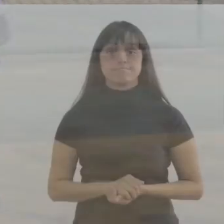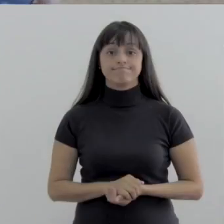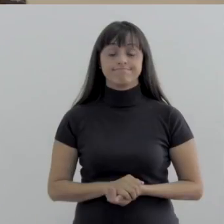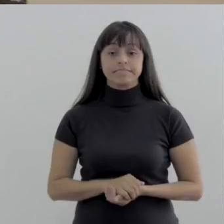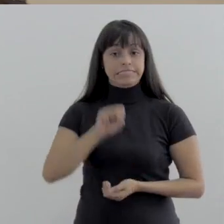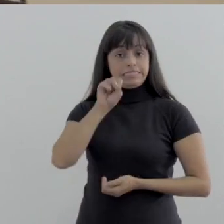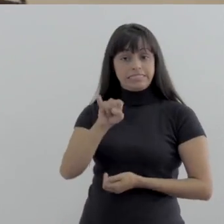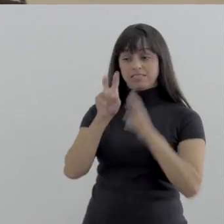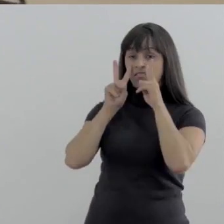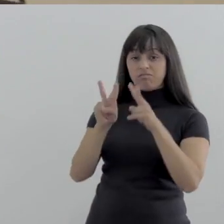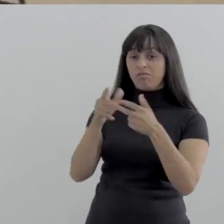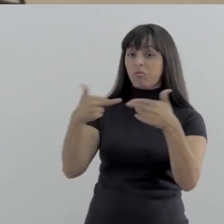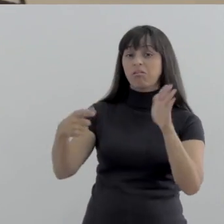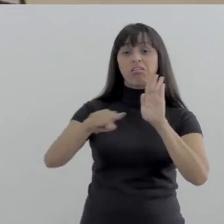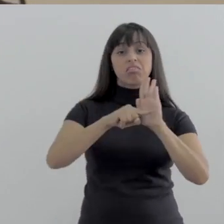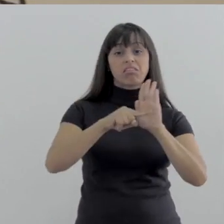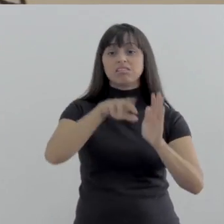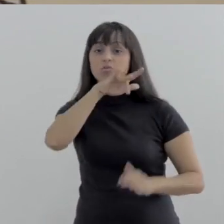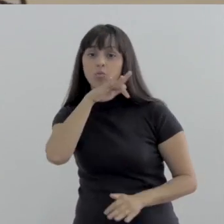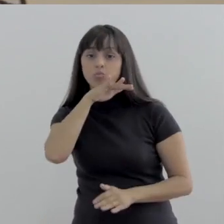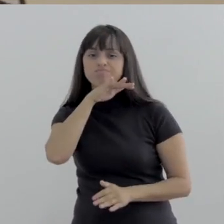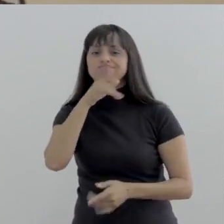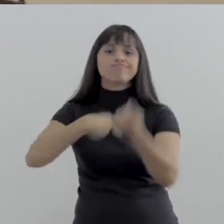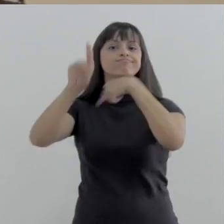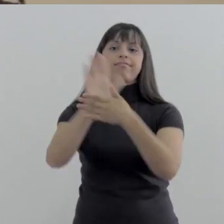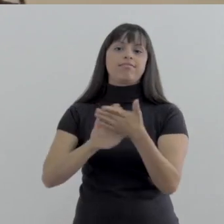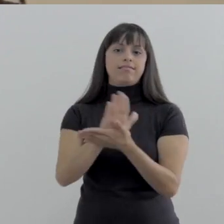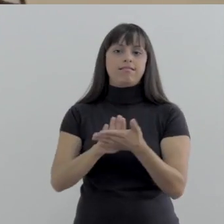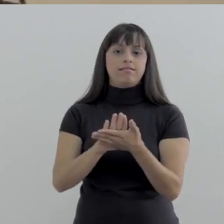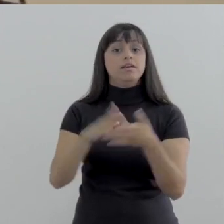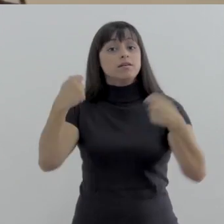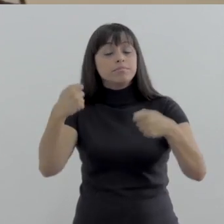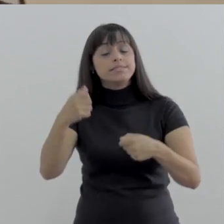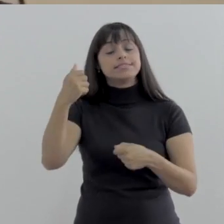A gente não avança nunca quando olha só o lado negativo. Então, a gente conseguiu fazer com que eles percebessem